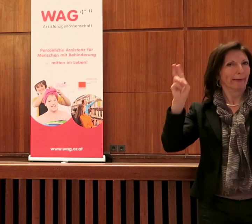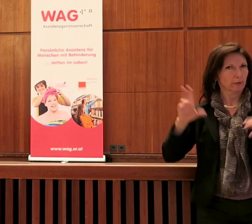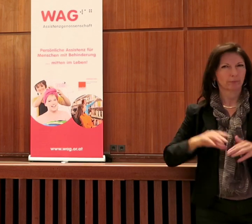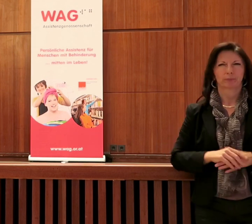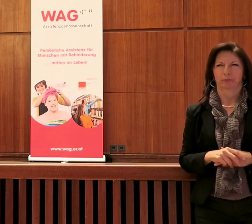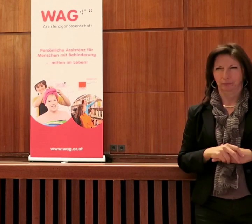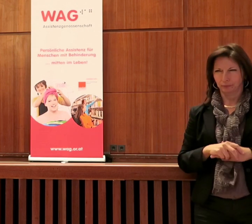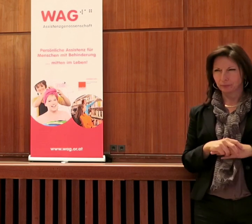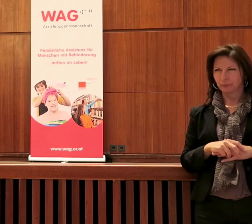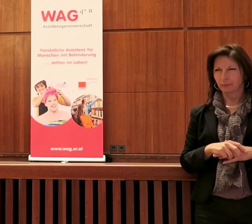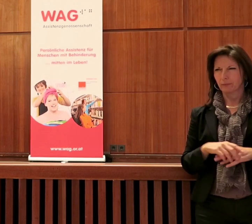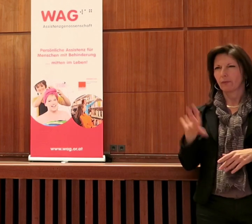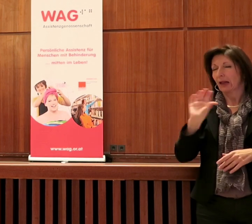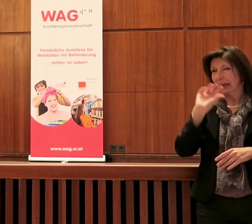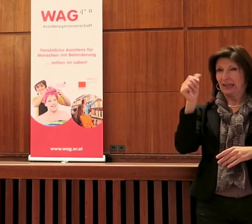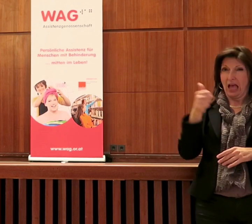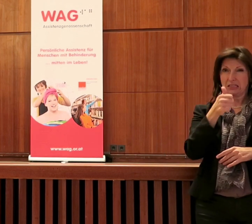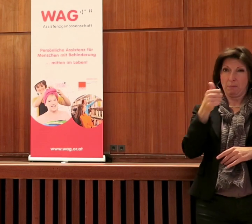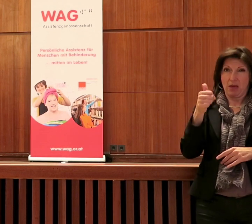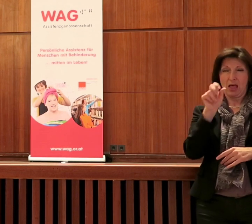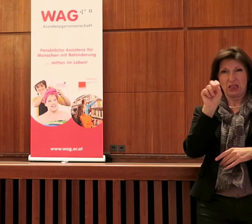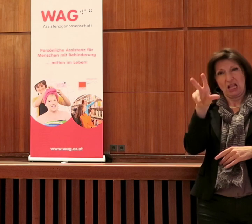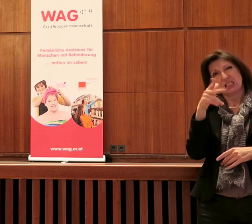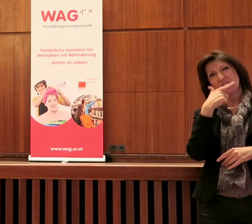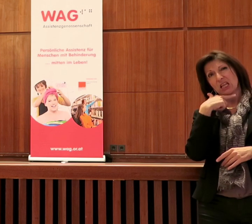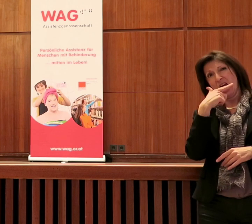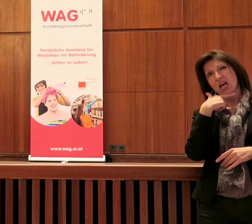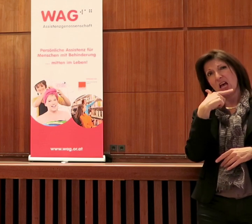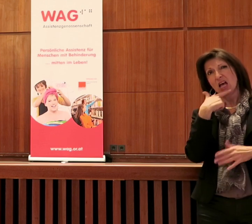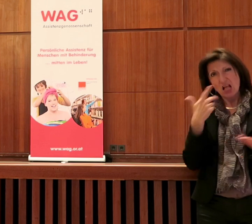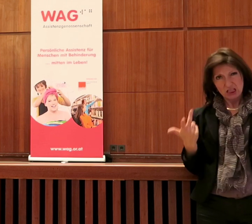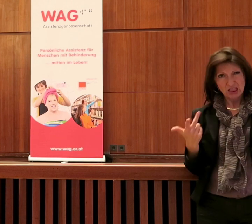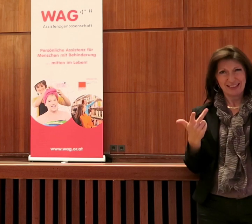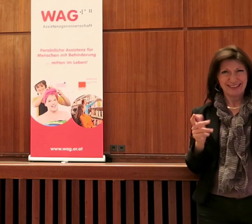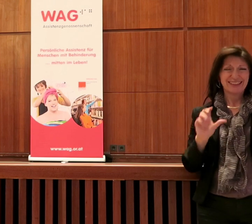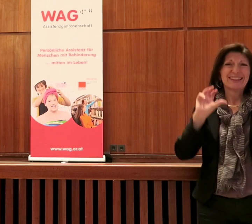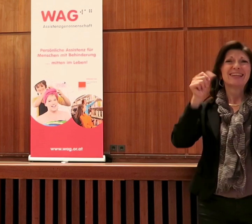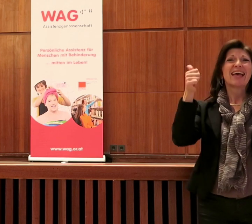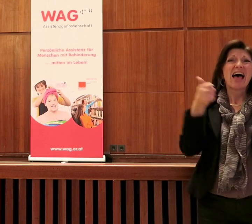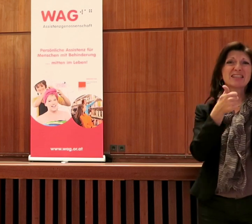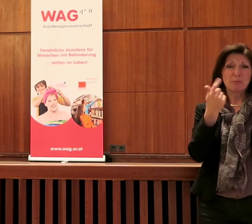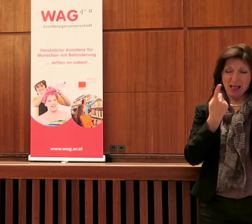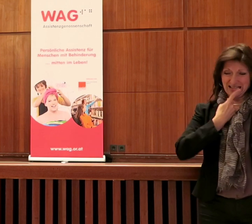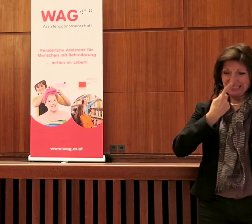Wenn man jetzt das erste Mal mit 13, die ersten Kondome für die ersten Selbstversuche organisieren möchtl,